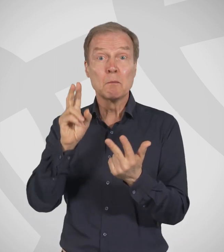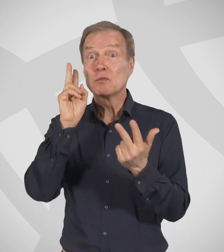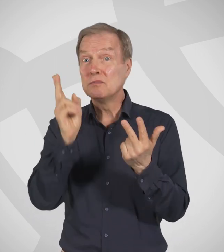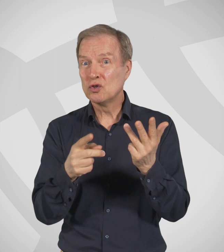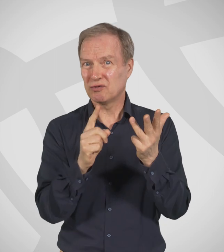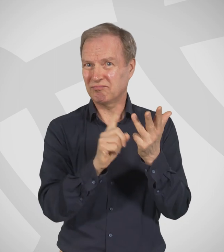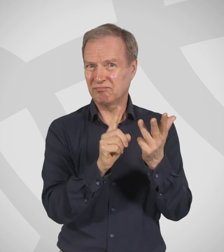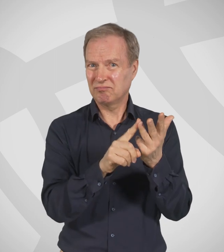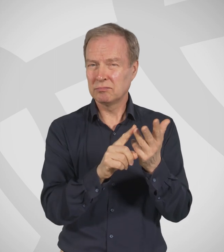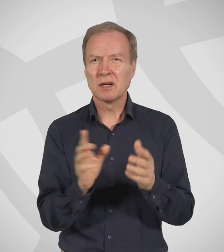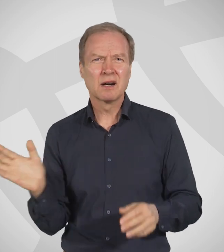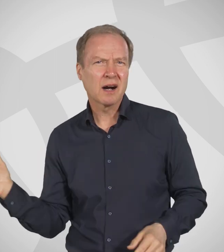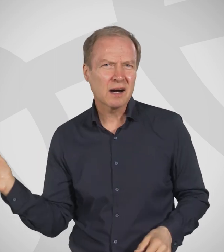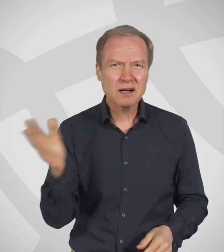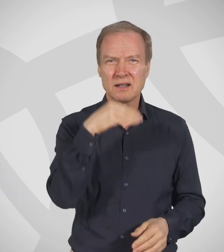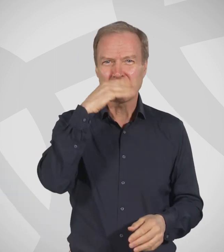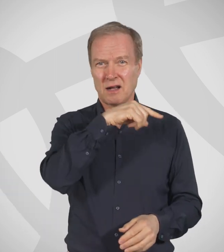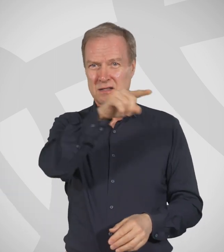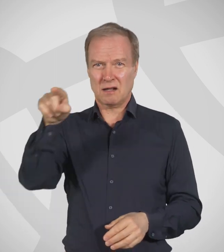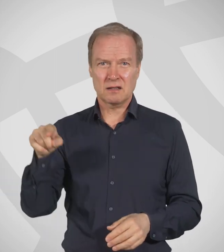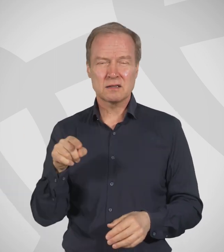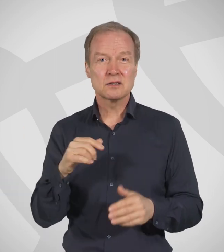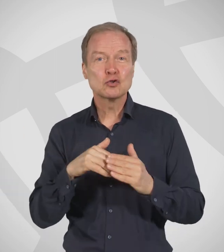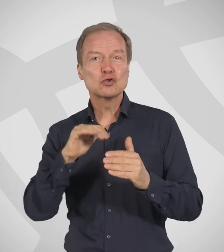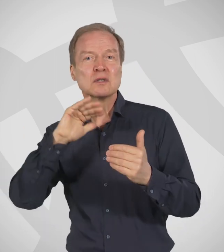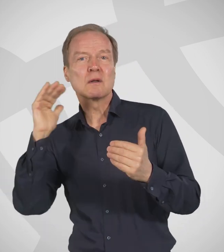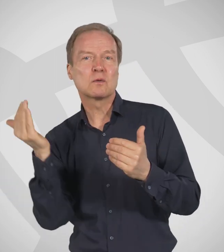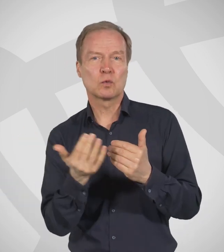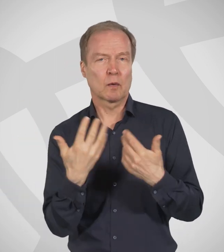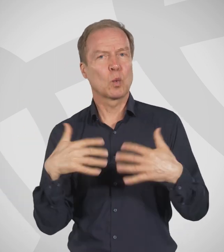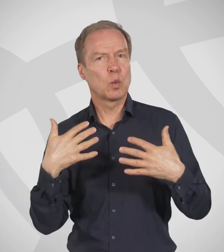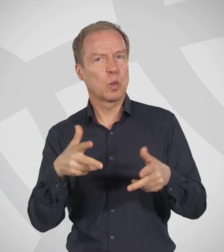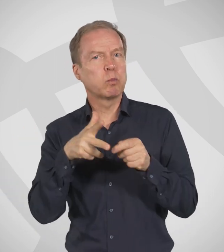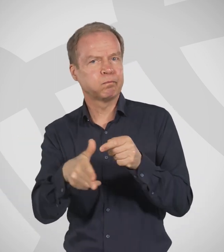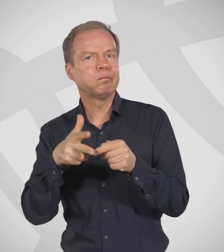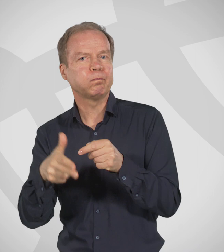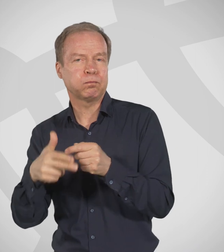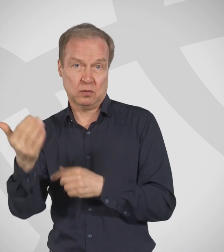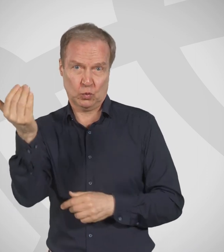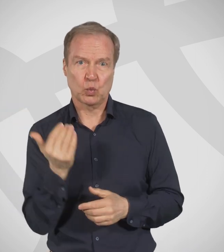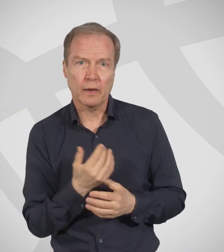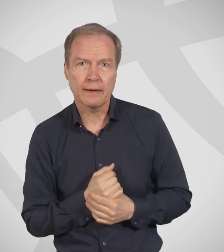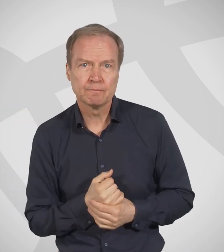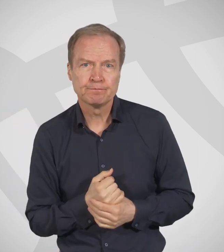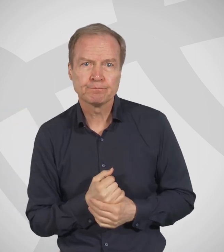mutta myös kaikkia kansalaisia koskevaan sosiaaliturvaan.